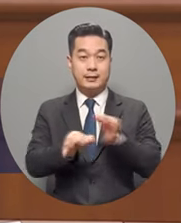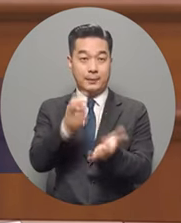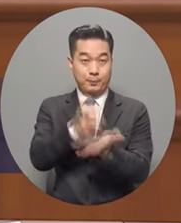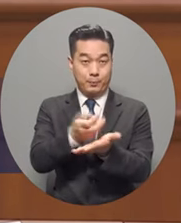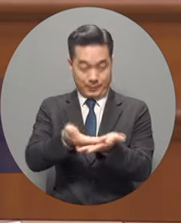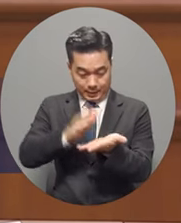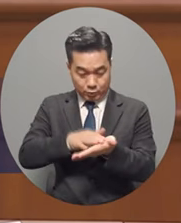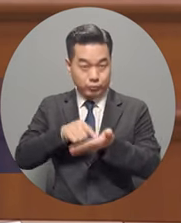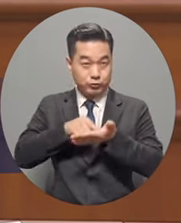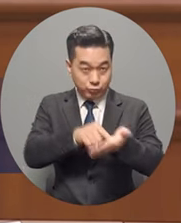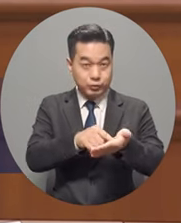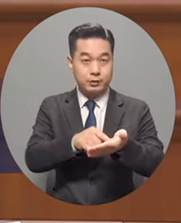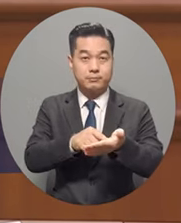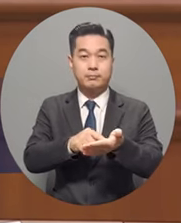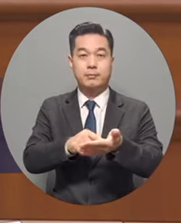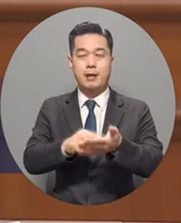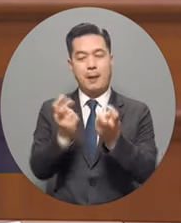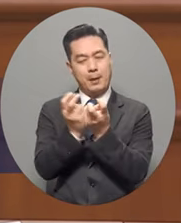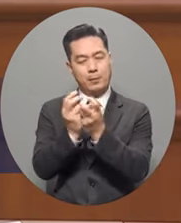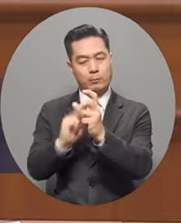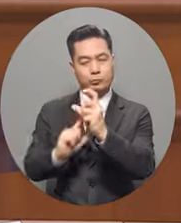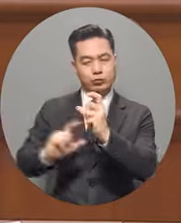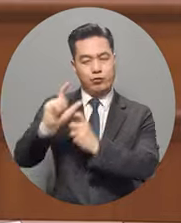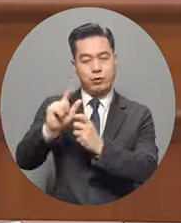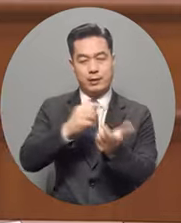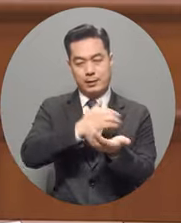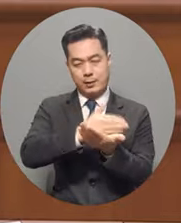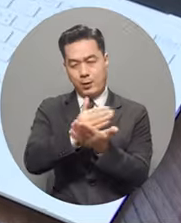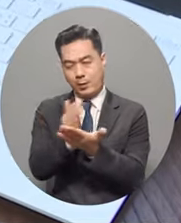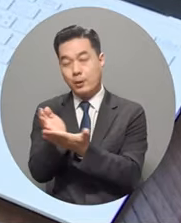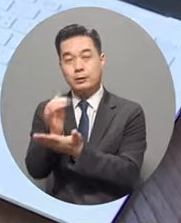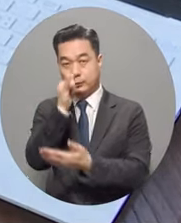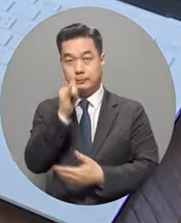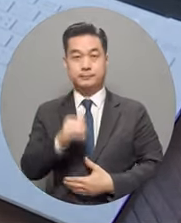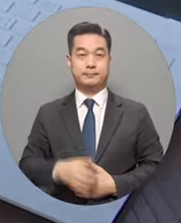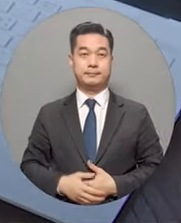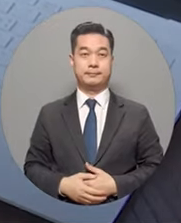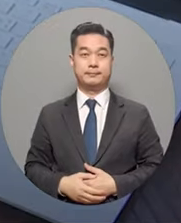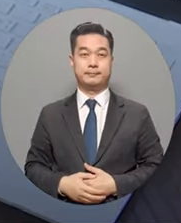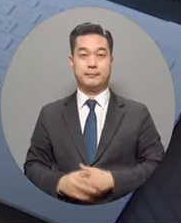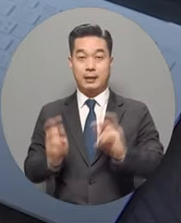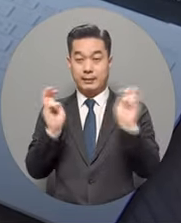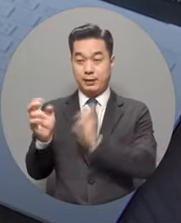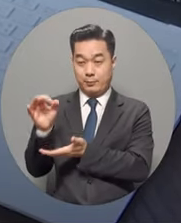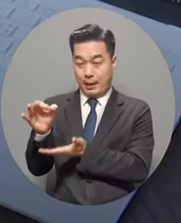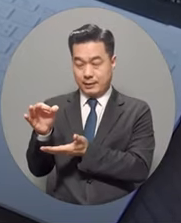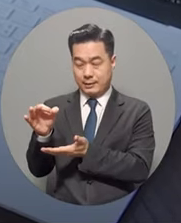상법 개정 추진과 함께 추가적인 방안도 다각도로.